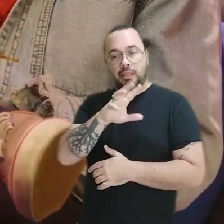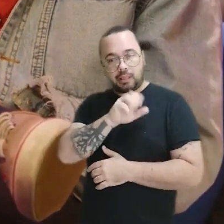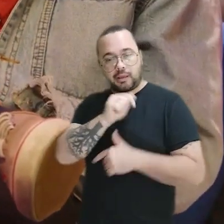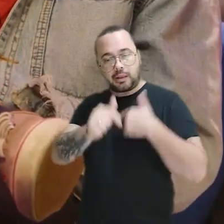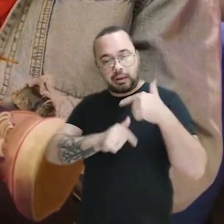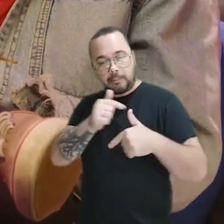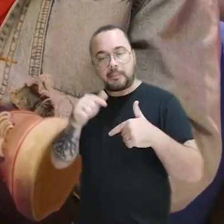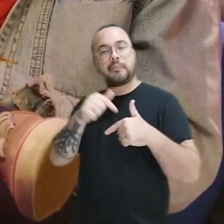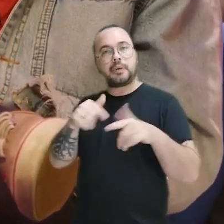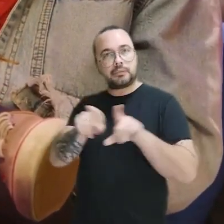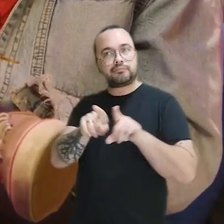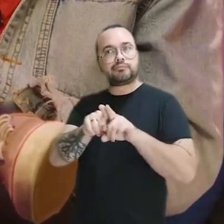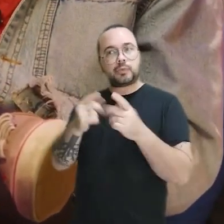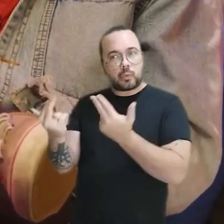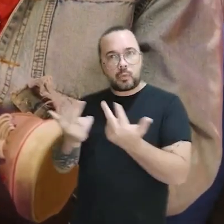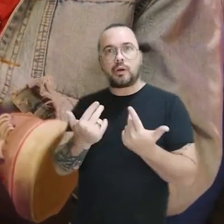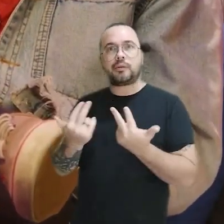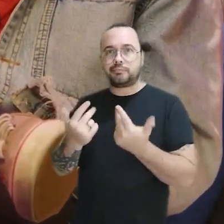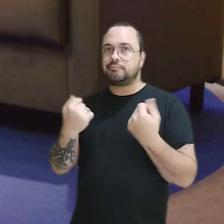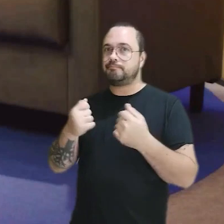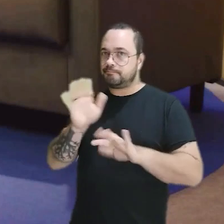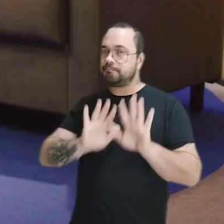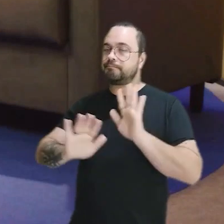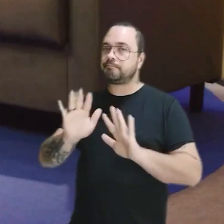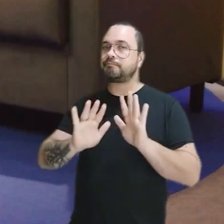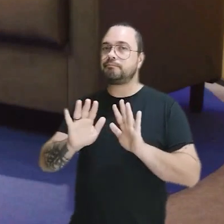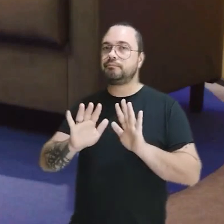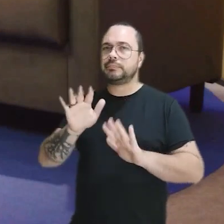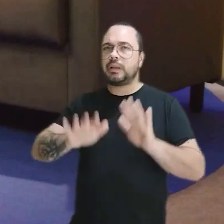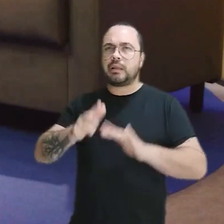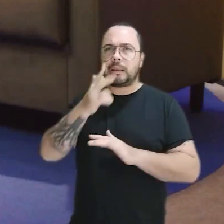acontece também, exatamente do mesmo jeito, sabe? É ruim você ter a sensação de que você tá apagando incêndio